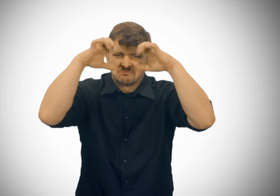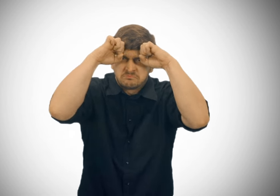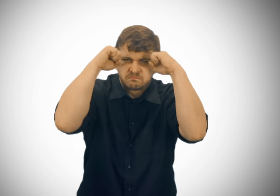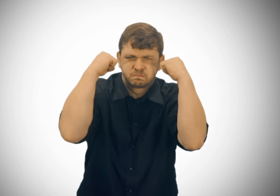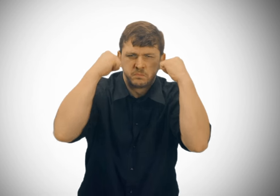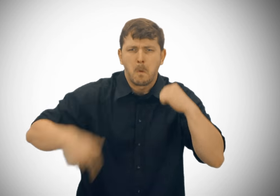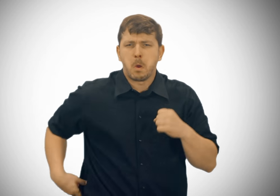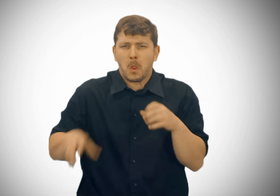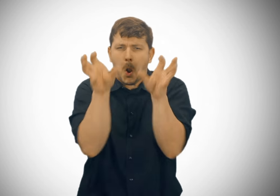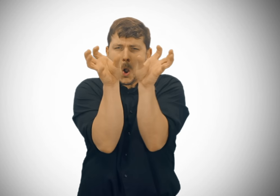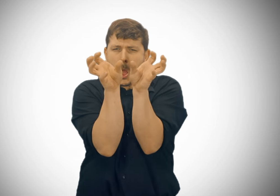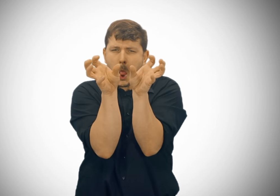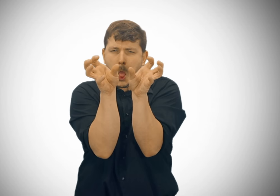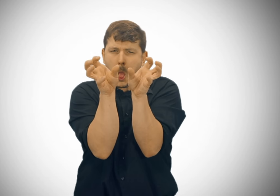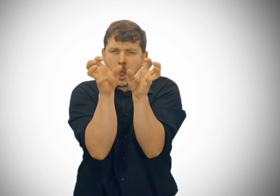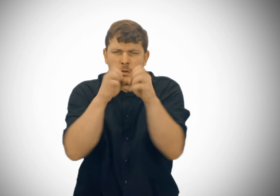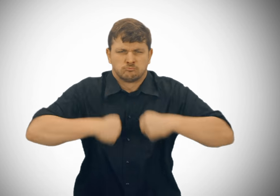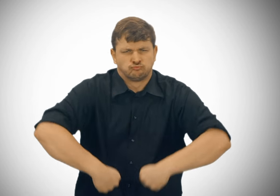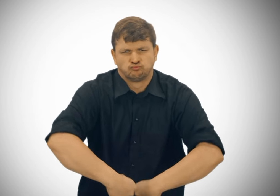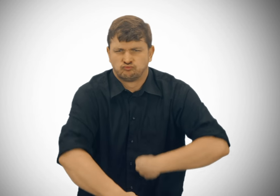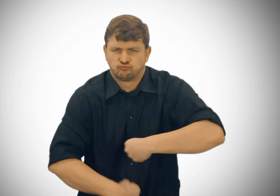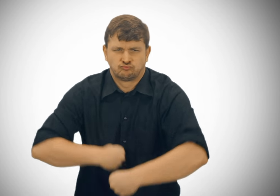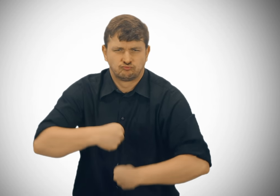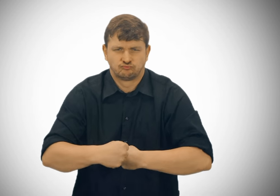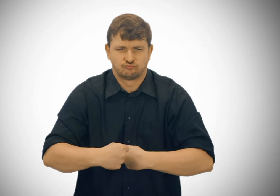Auf der einen Seite ein imponierendes Geweih und auf der anderen Seite ein kleines Popöchen.